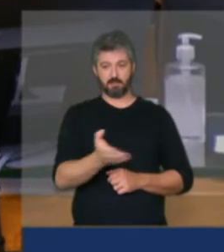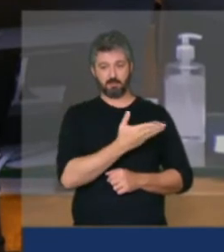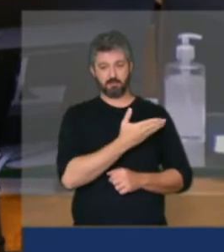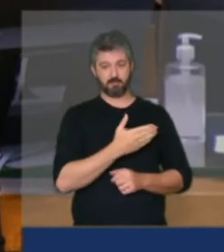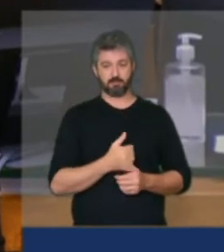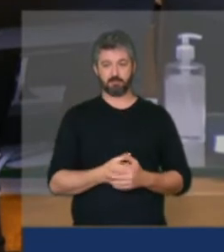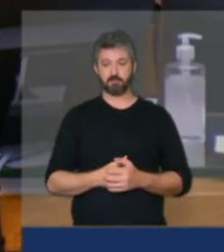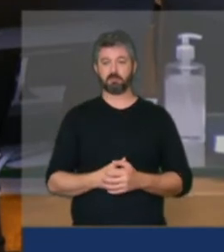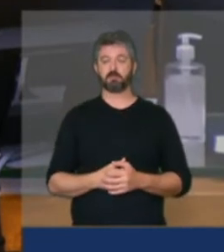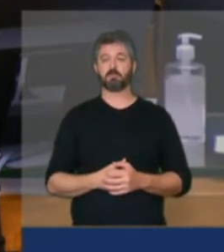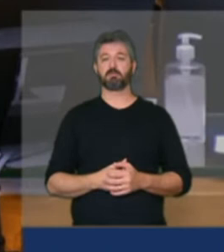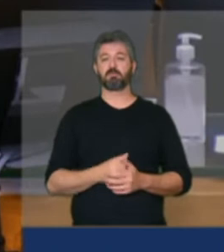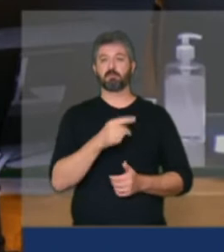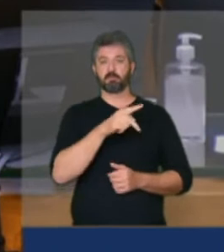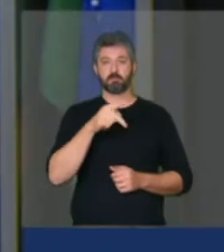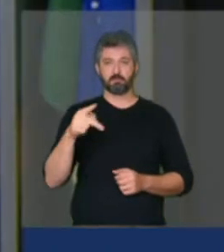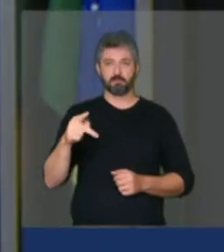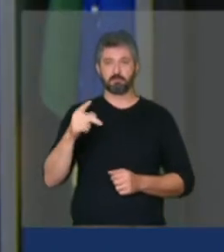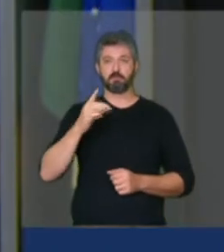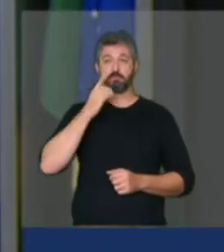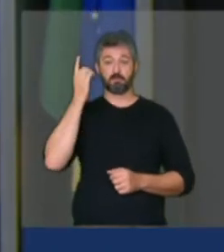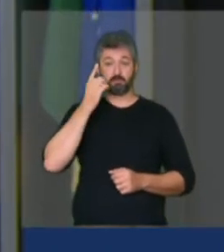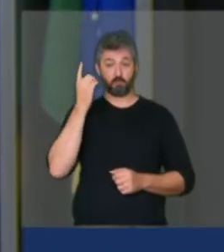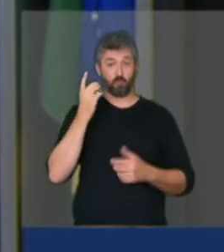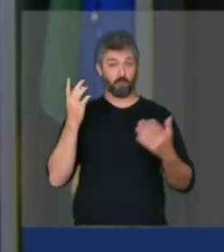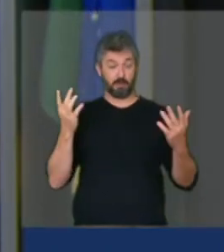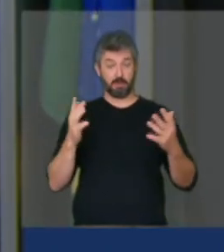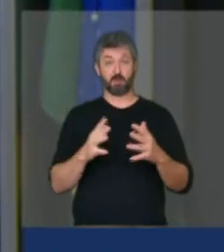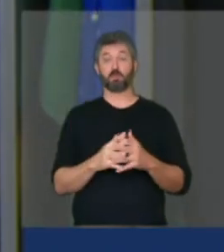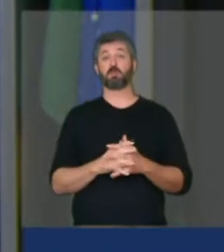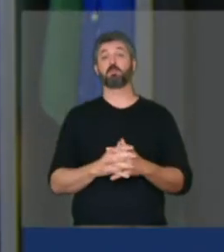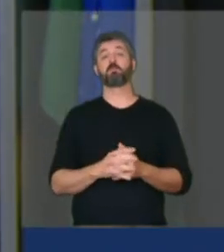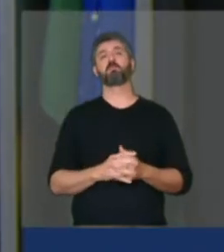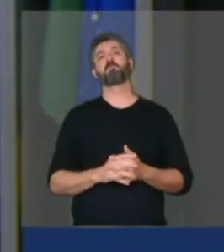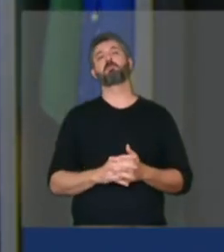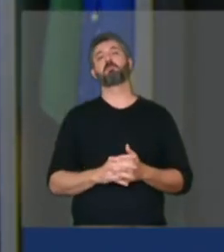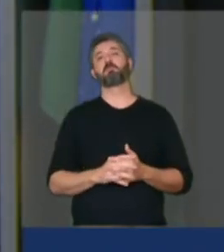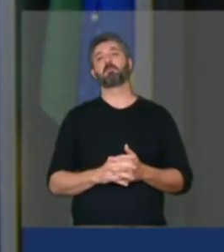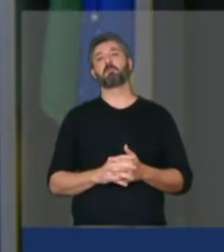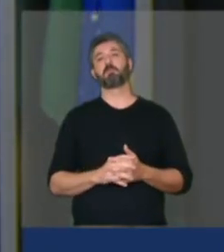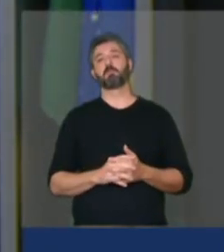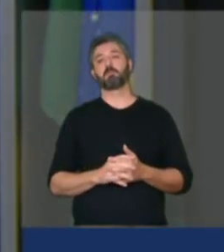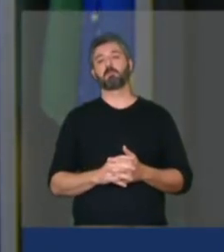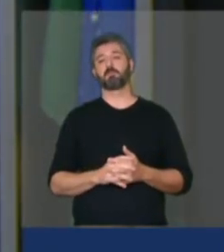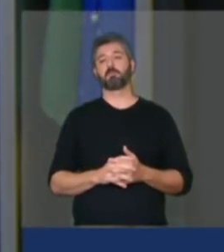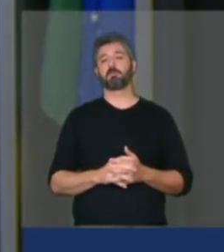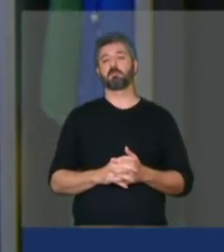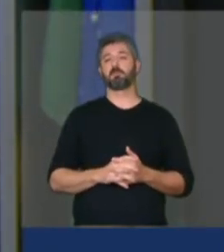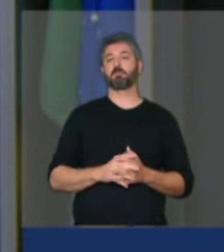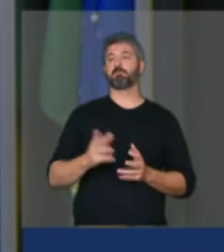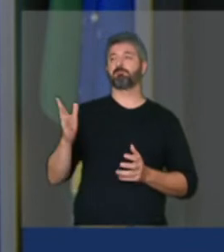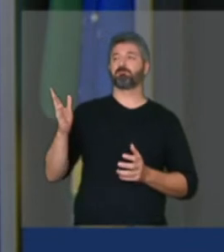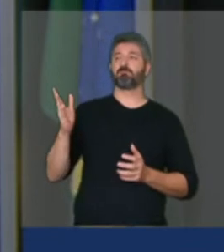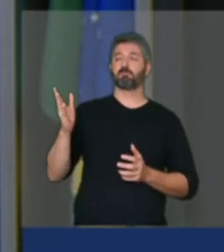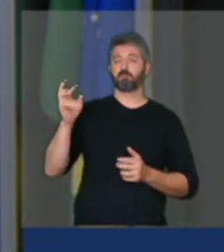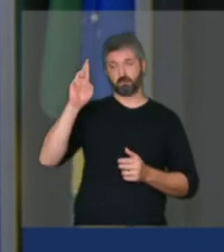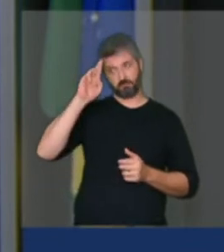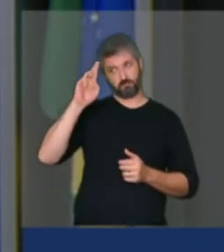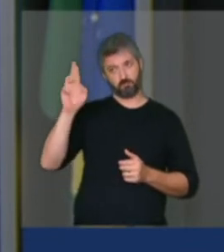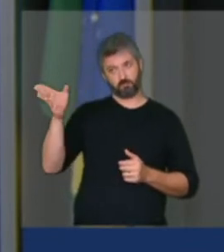PRESIDENTE, TODOS OS COLEGAS DEPUTADOS . PRESIDENTE GILBERTO, V.EXA. ME RELATAVA QUE CHEGOU A SER... PARLAMENTAR COM O MIGUEL